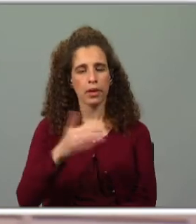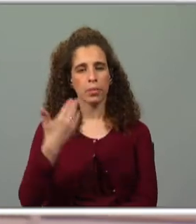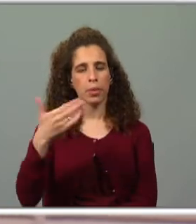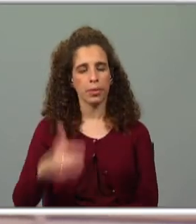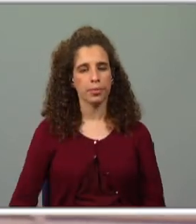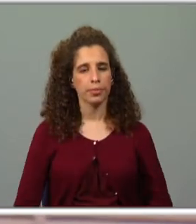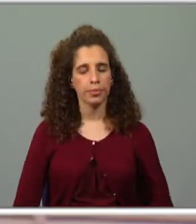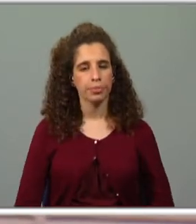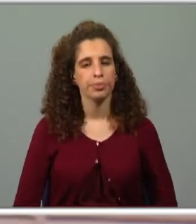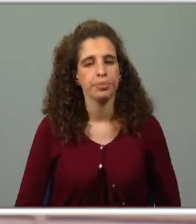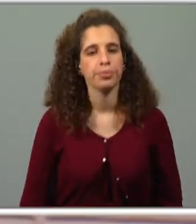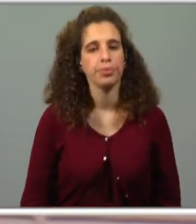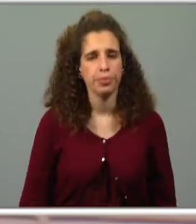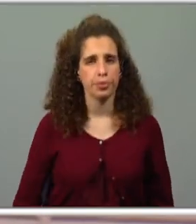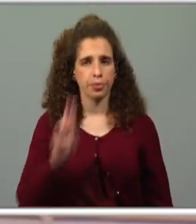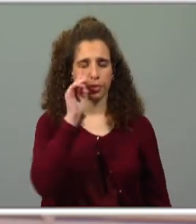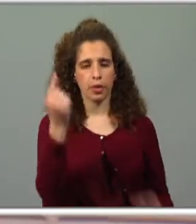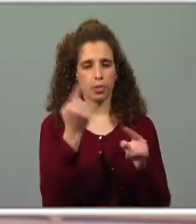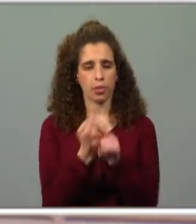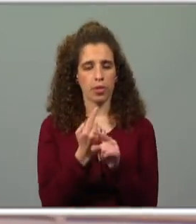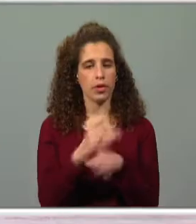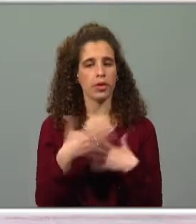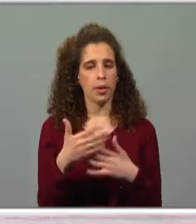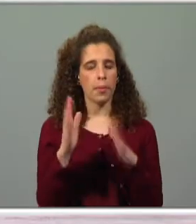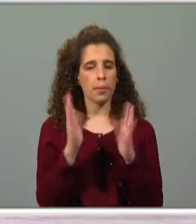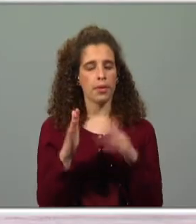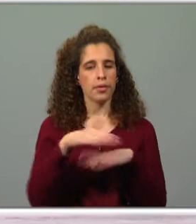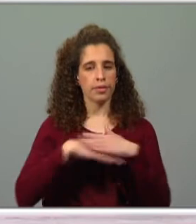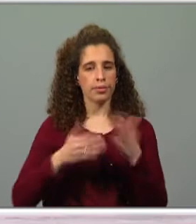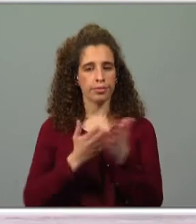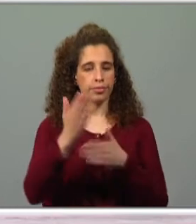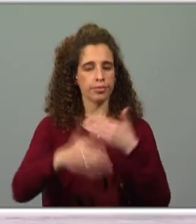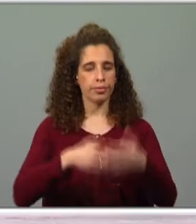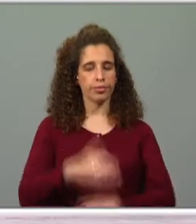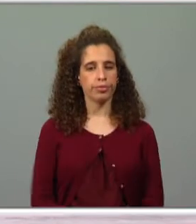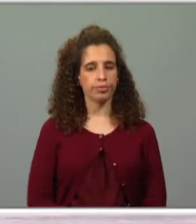nós encontramos algumas coisas tínhamos então que fazer a continuação então no 我們發現了一些我們擁有的東西那麼接下來該做什麼呢